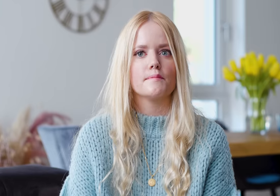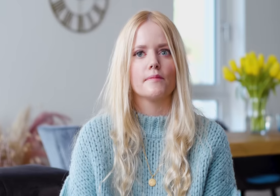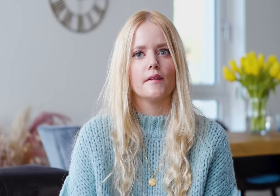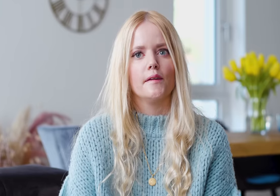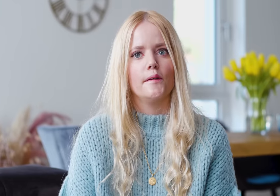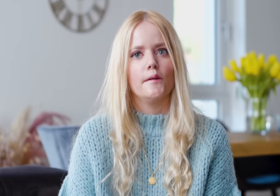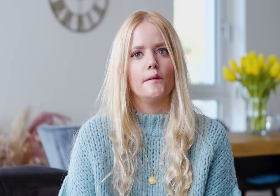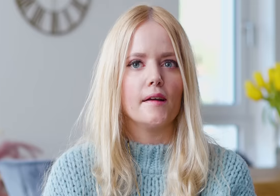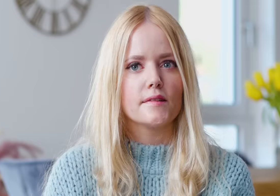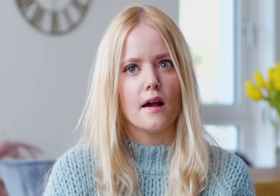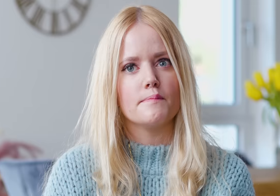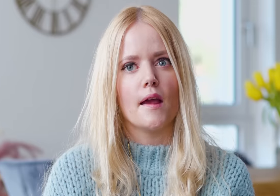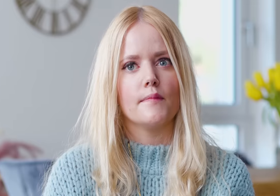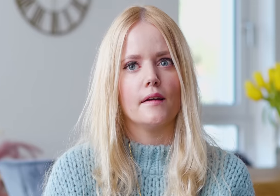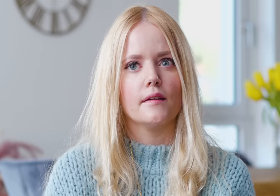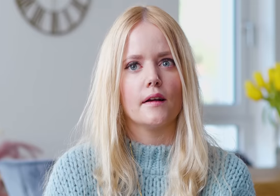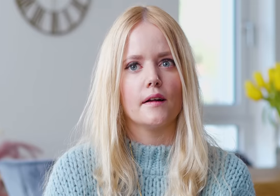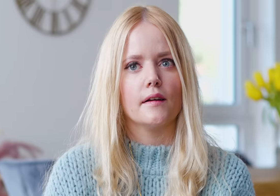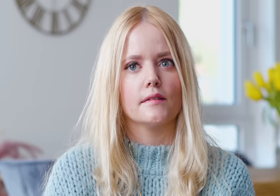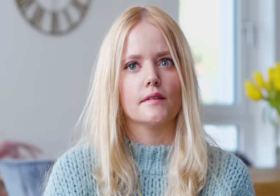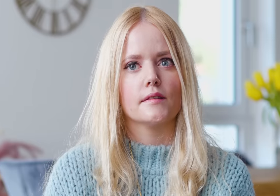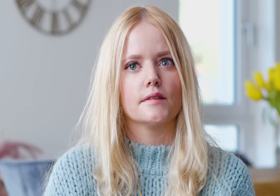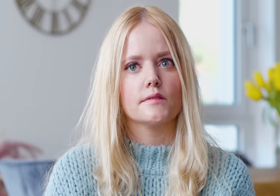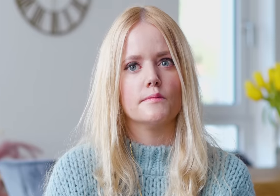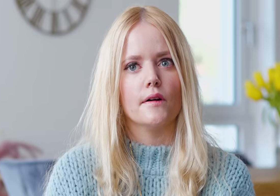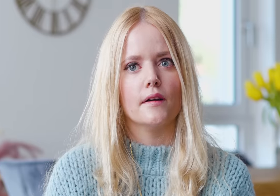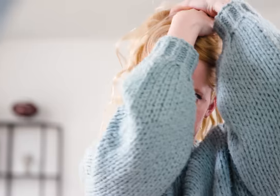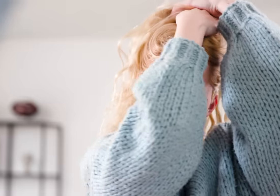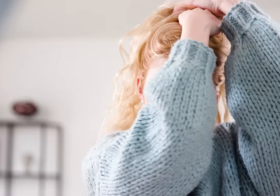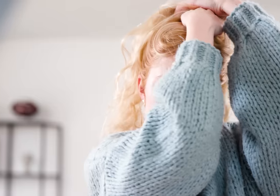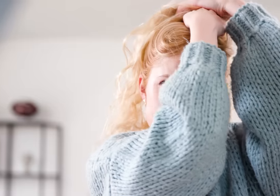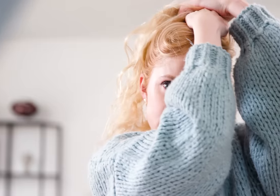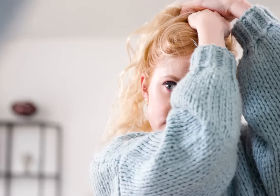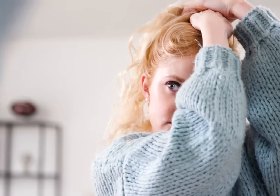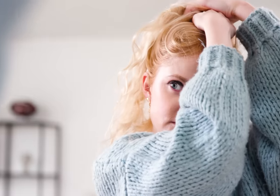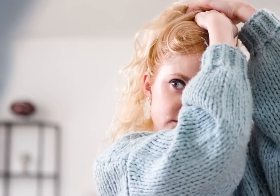(Traurige Musik) Eins der Hauptmerkmale der Krankheit ist, dass die Tumore an den Hörnerven wachsen.